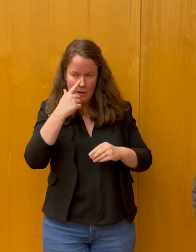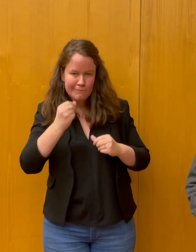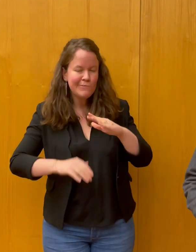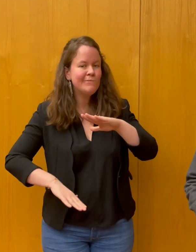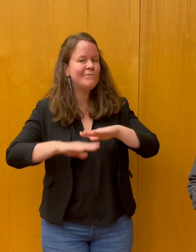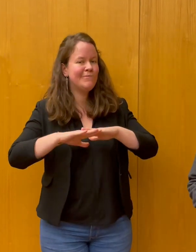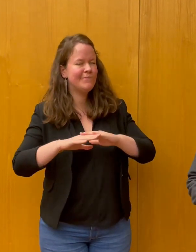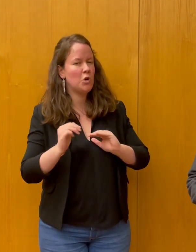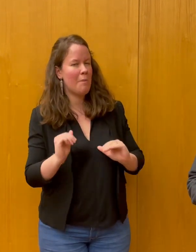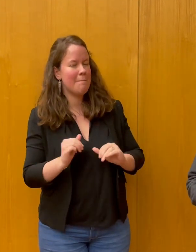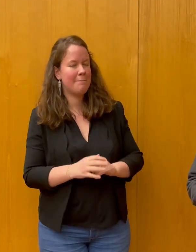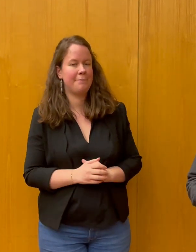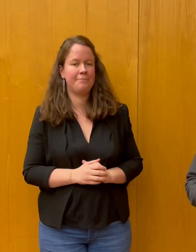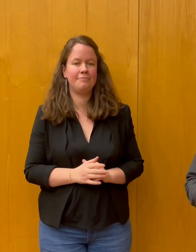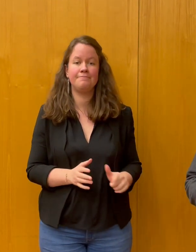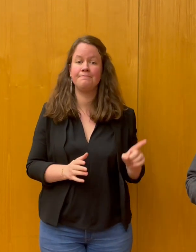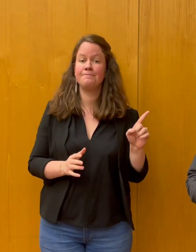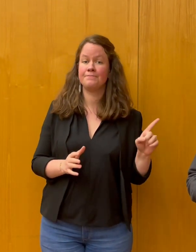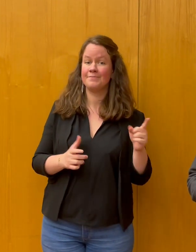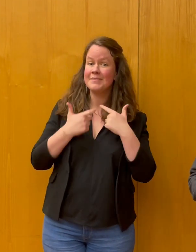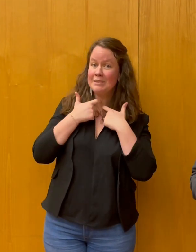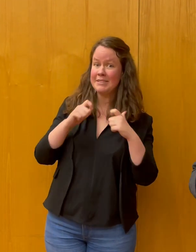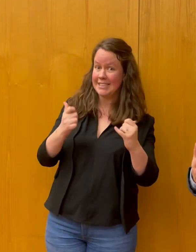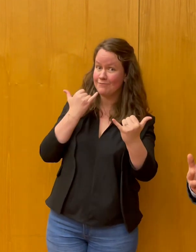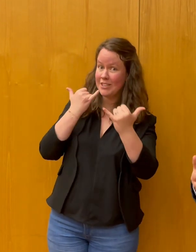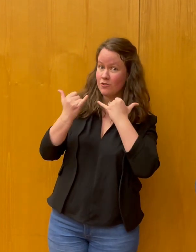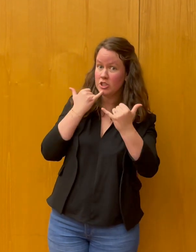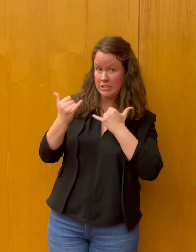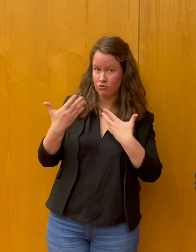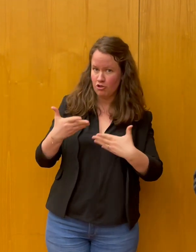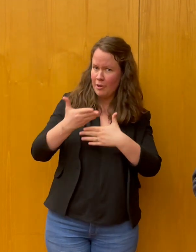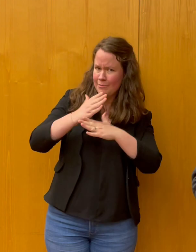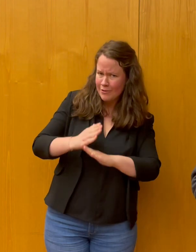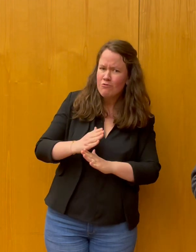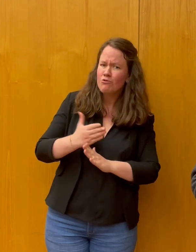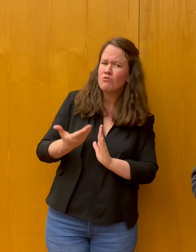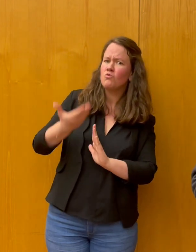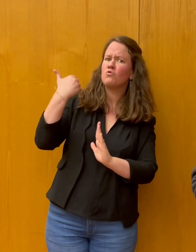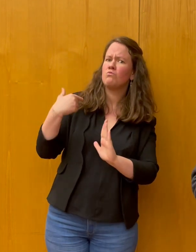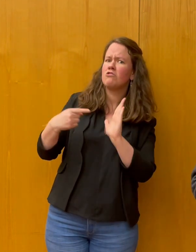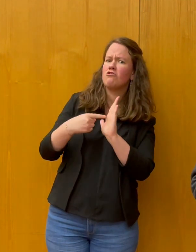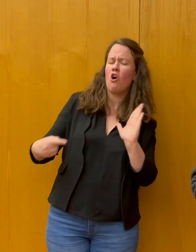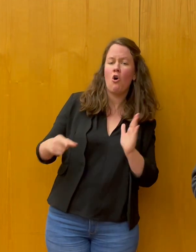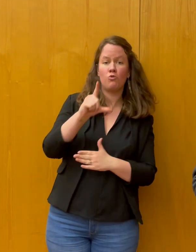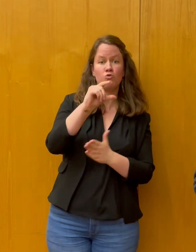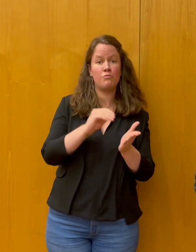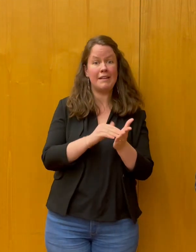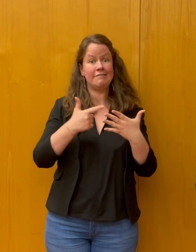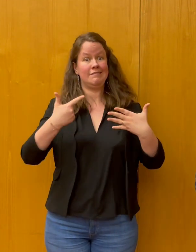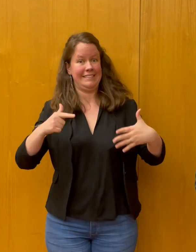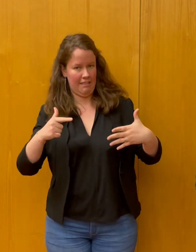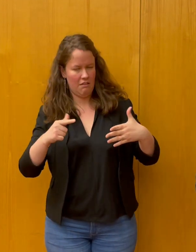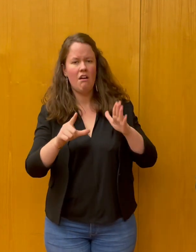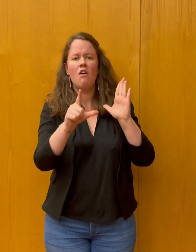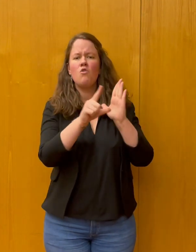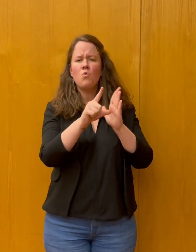Cette accessibilité téléphonique, elle a été prévue dès 2017 par la loi pour une République numérique, elle a été mise en œuvre à compter de 2018,